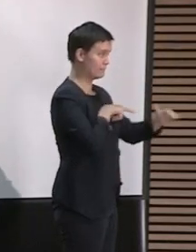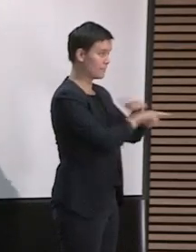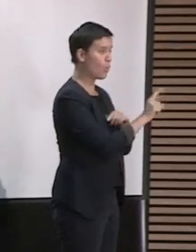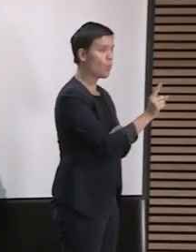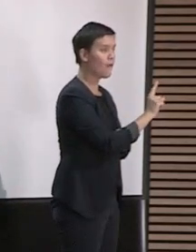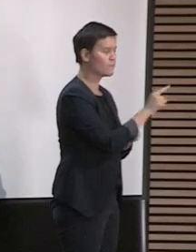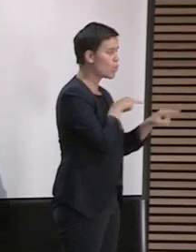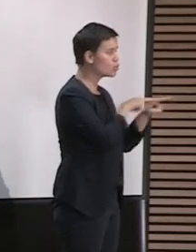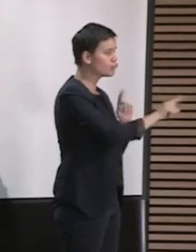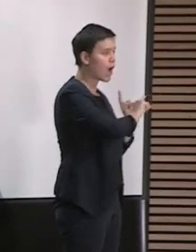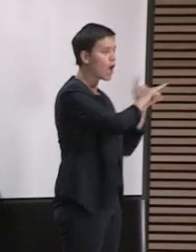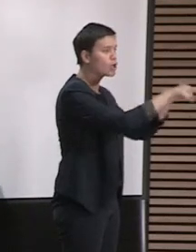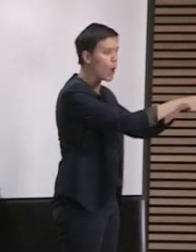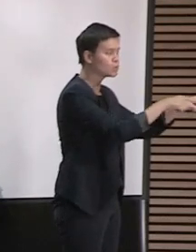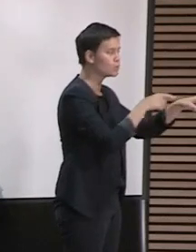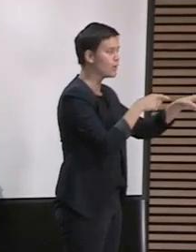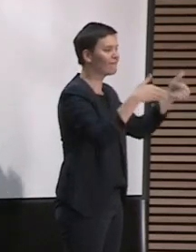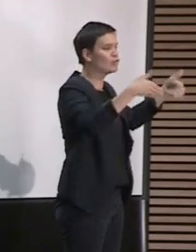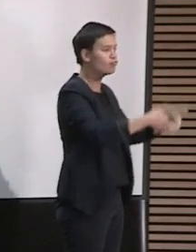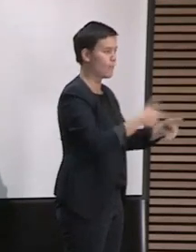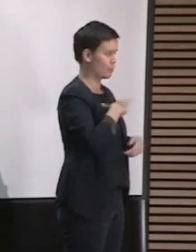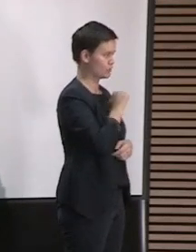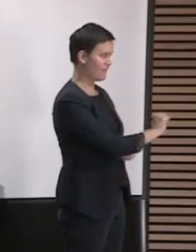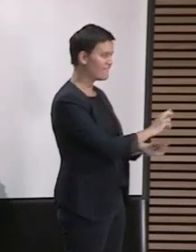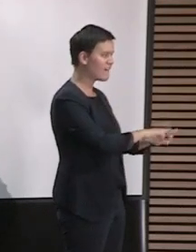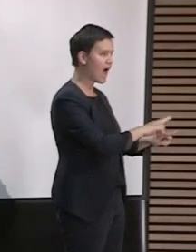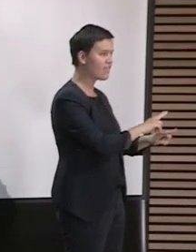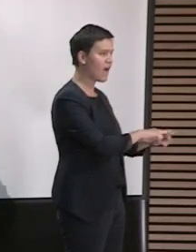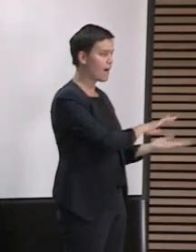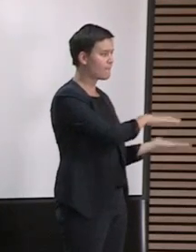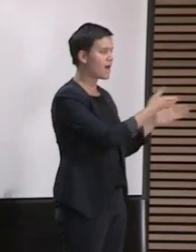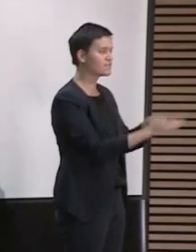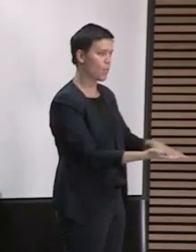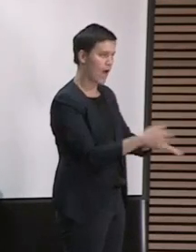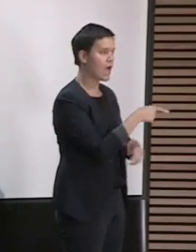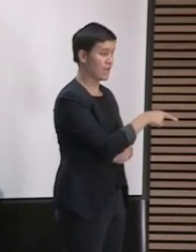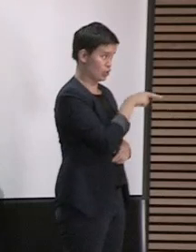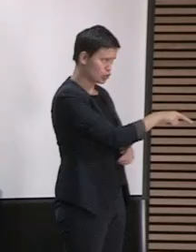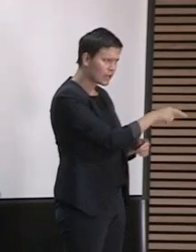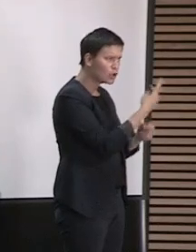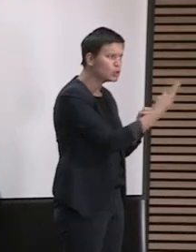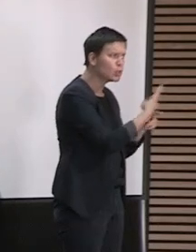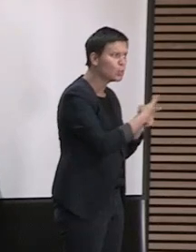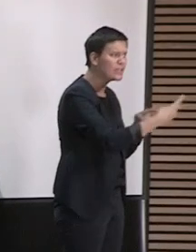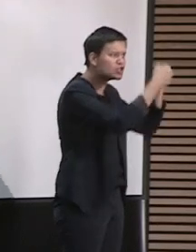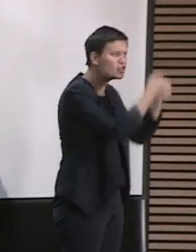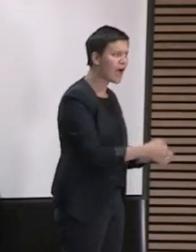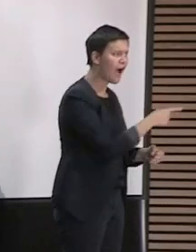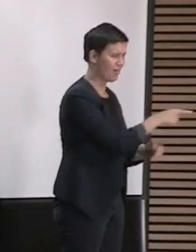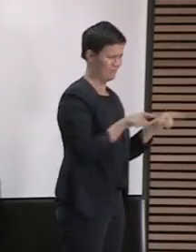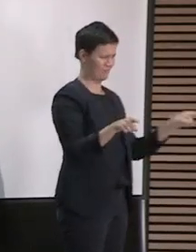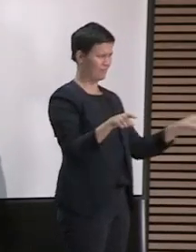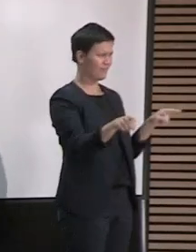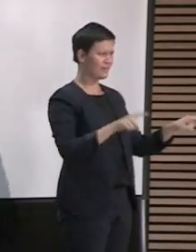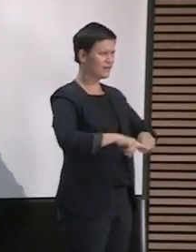whakahaere e whakahaerehia ana.